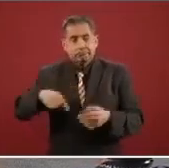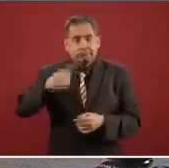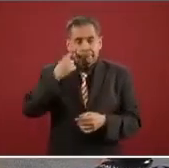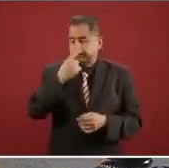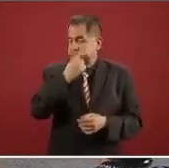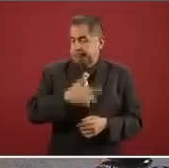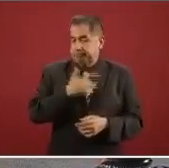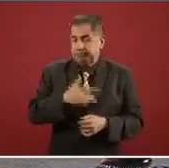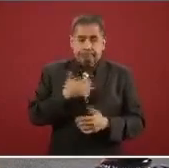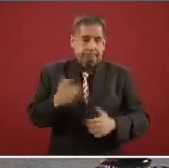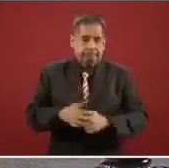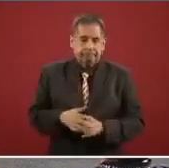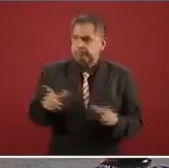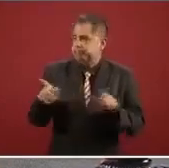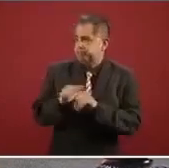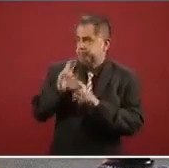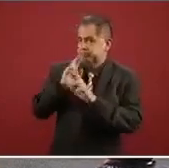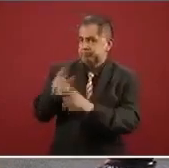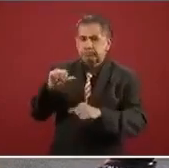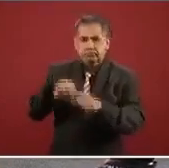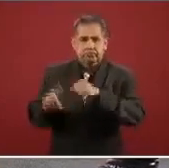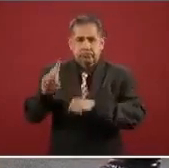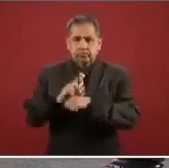Ese es el reporte el día de hoy. Muchas gracias a todos.